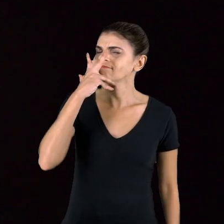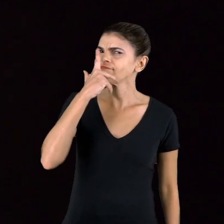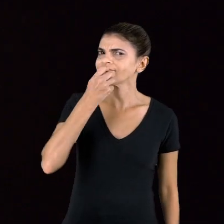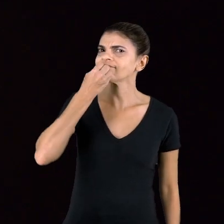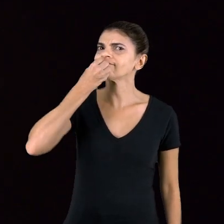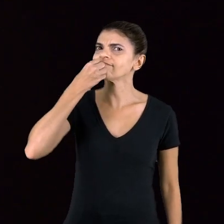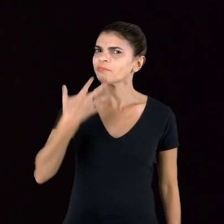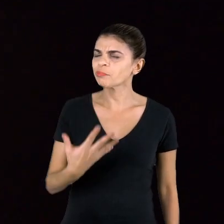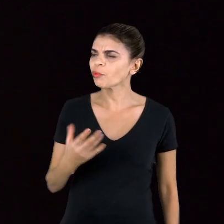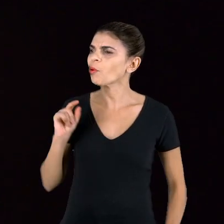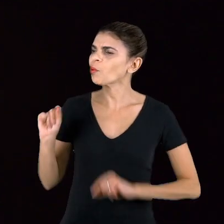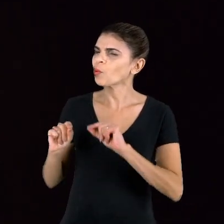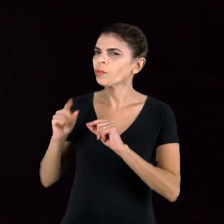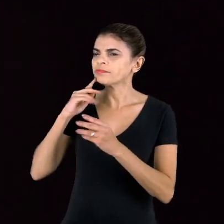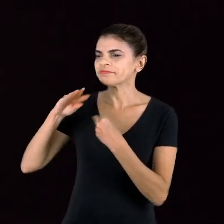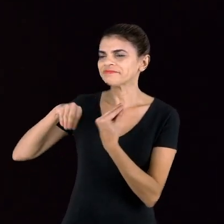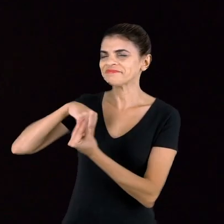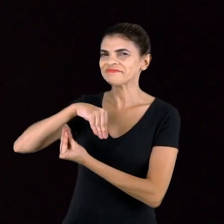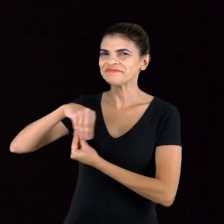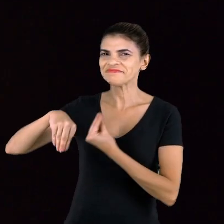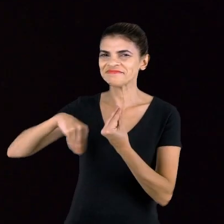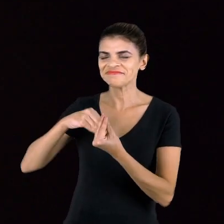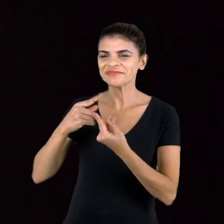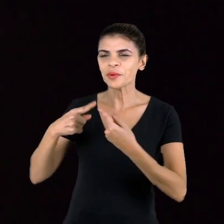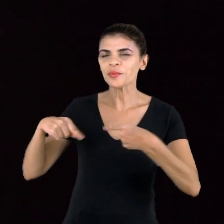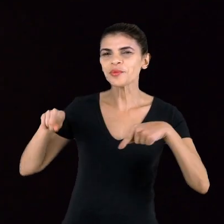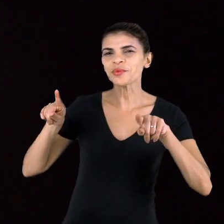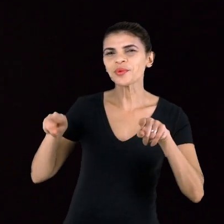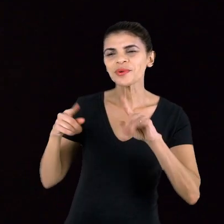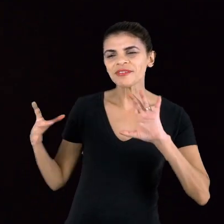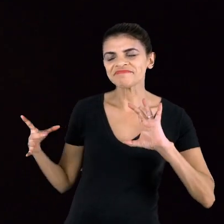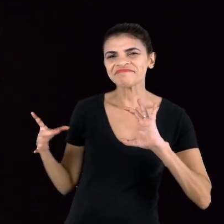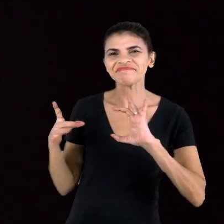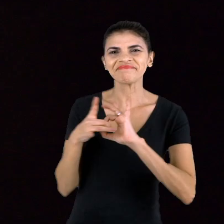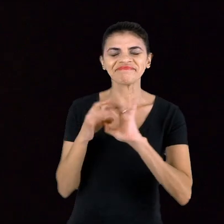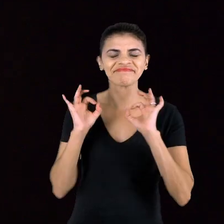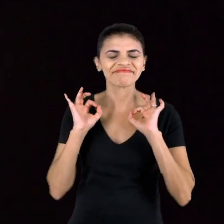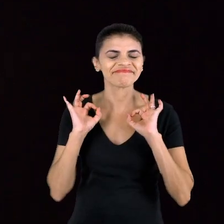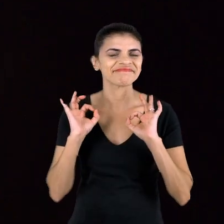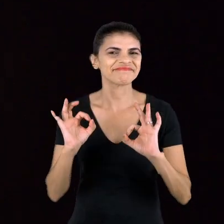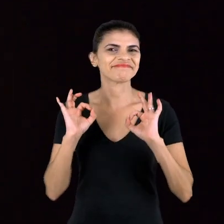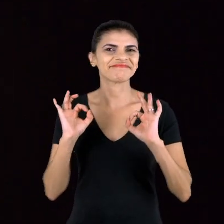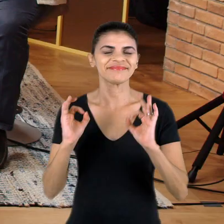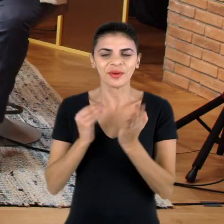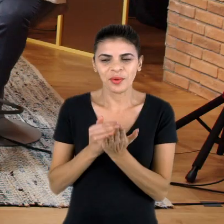essa mistura aí com você, né? Desse... desse "Prelúdio" de Chopin.